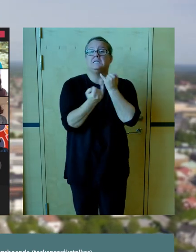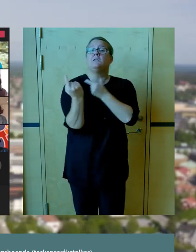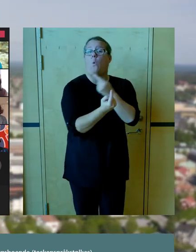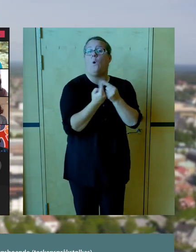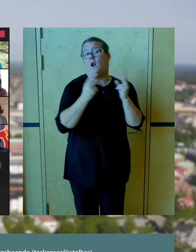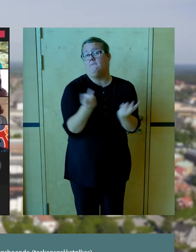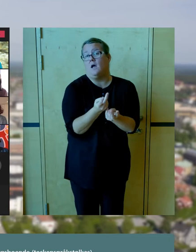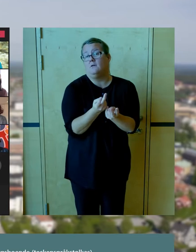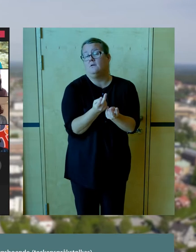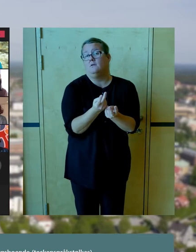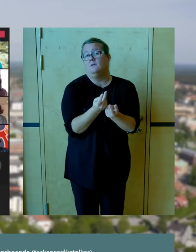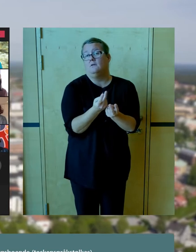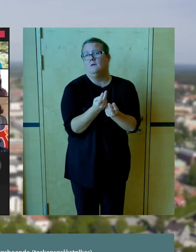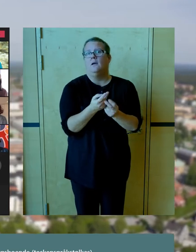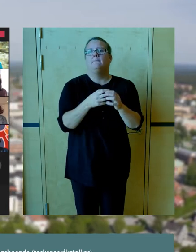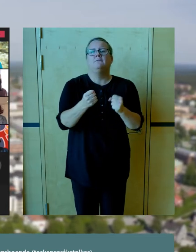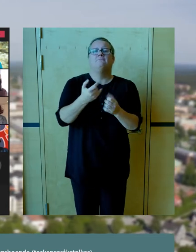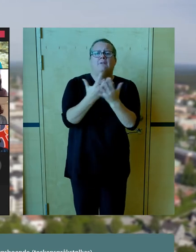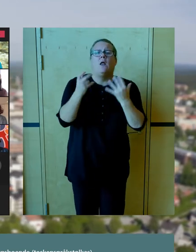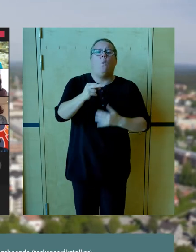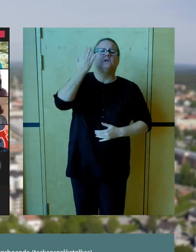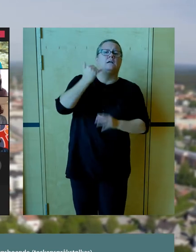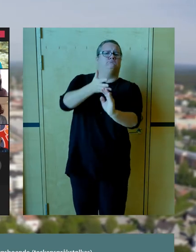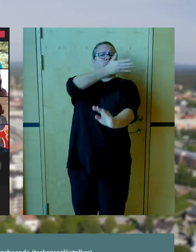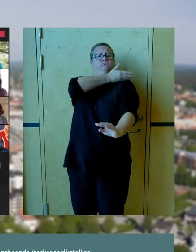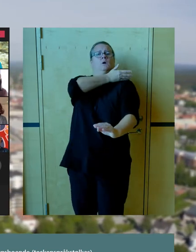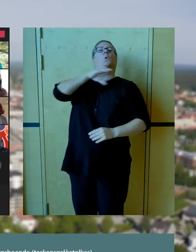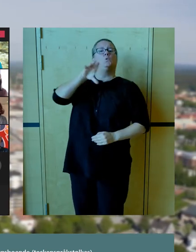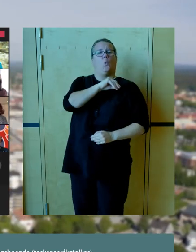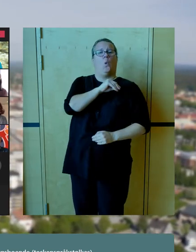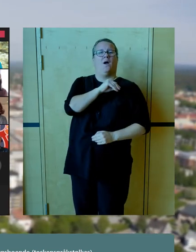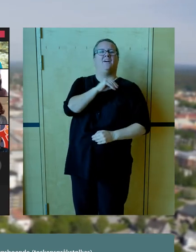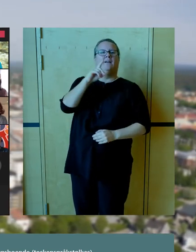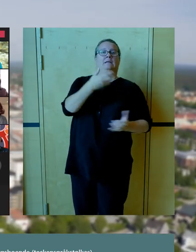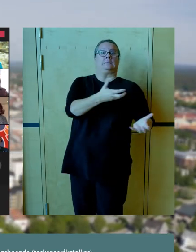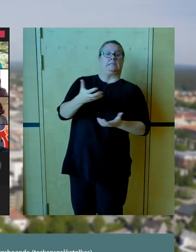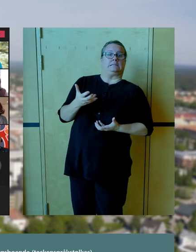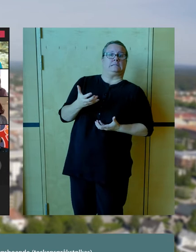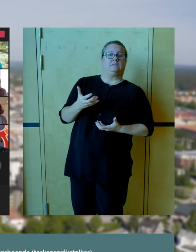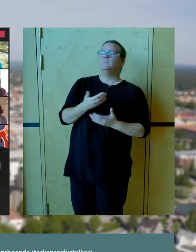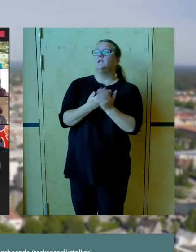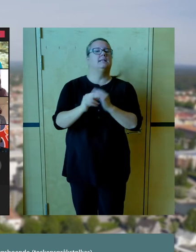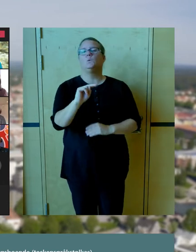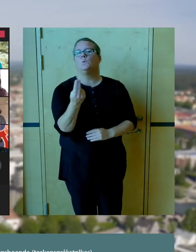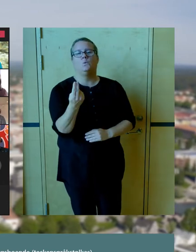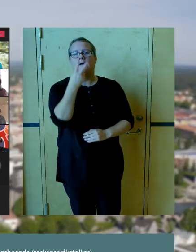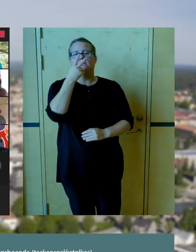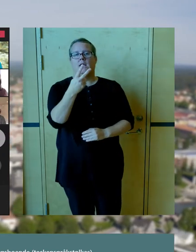Det är för flera år sedan så låg kommunen Nu gör vi inte det Hur ser ut idag Men